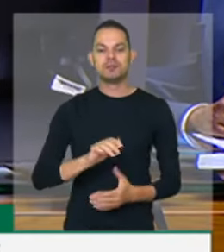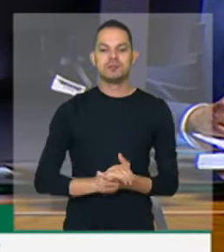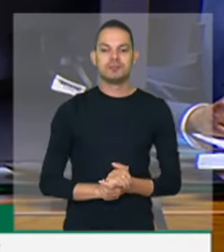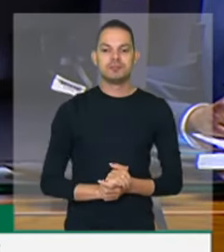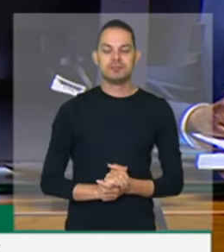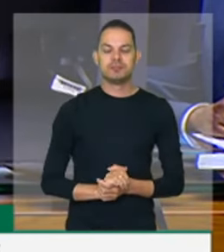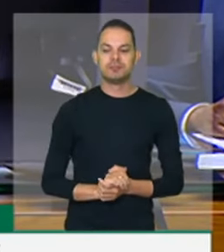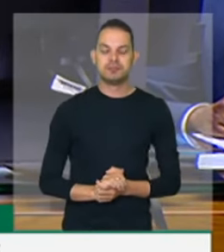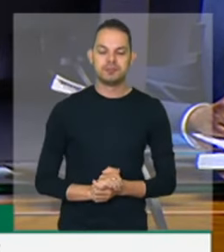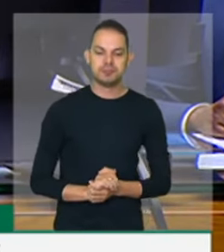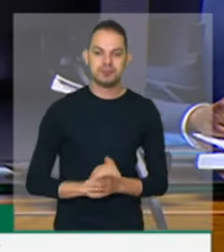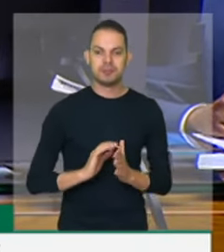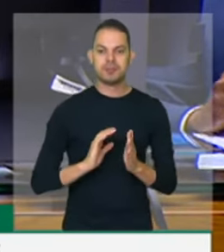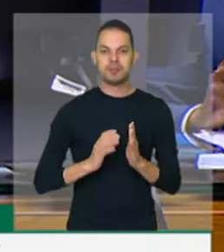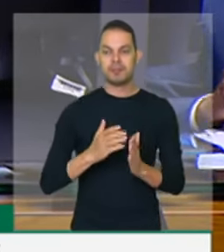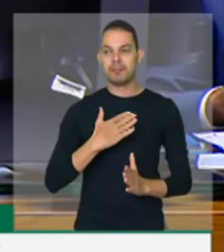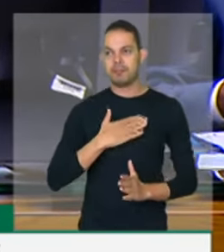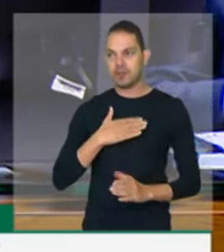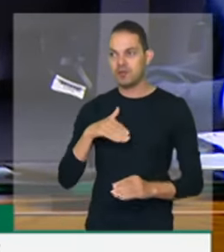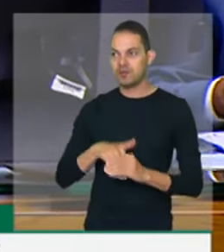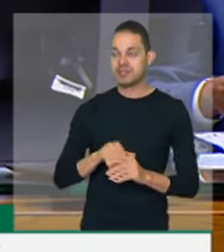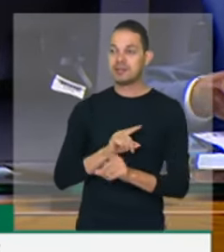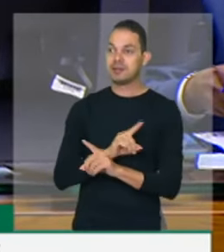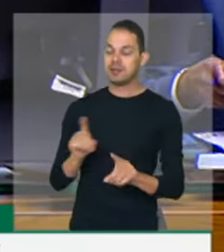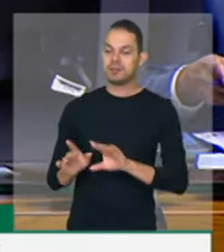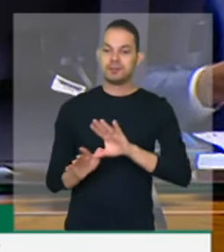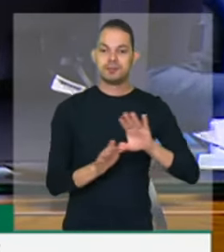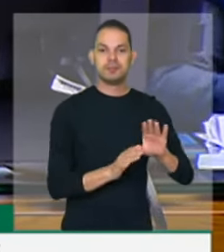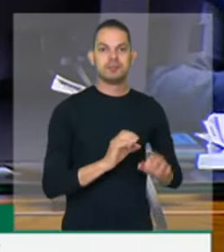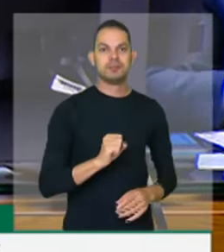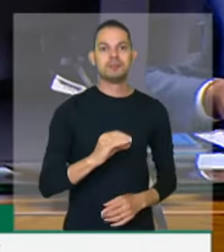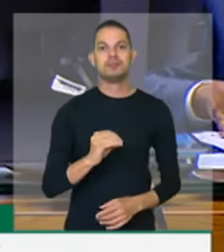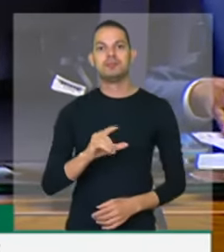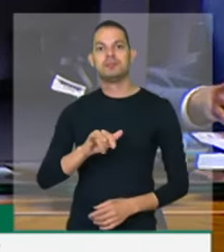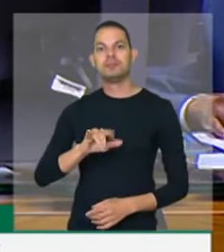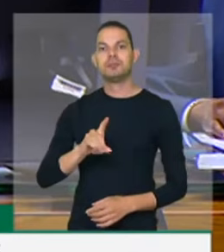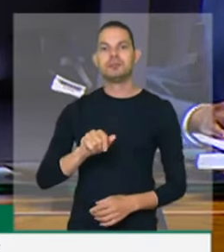PRESIDENTE. -- [PRESIDENTE]: SOLIDARIEDADE? -- [DEPUTADO]: NÃO, SENHOR PRESIDENTE. -- [PRESIDENTE]: